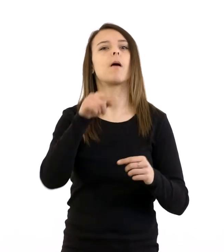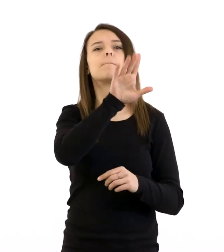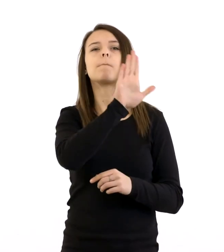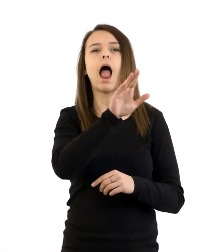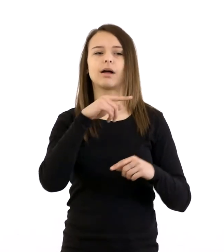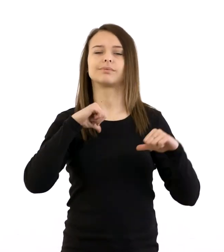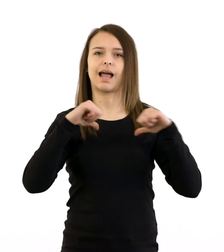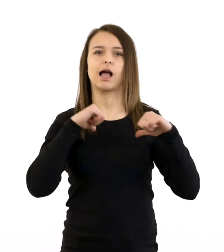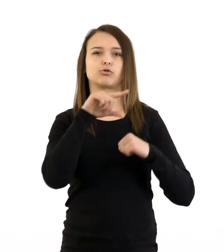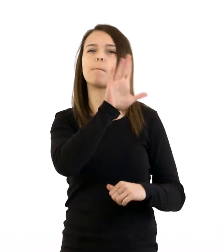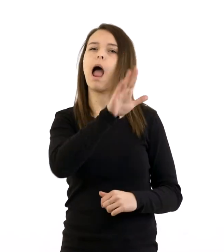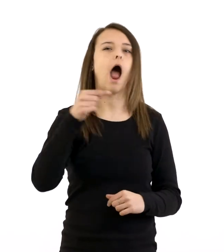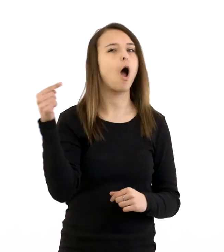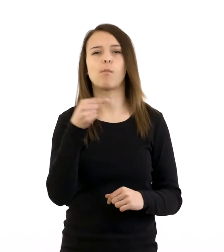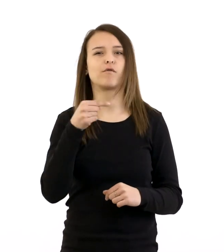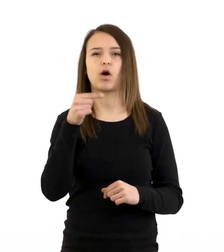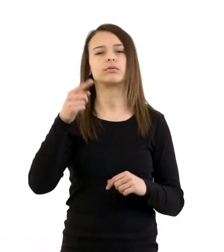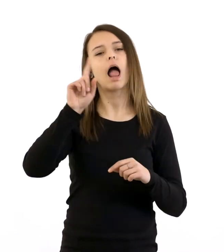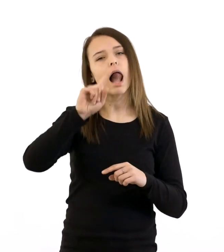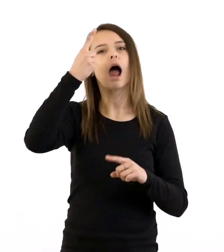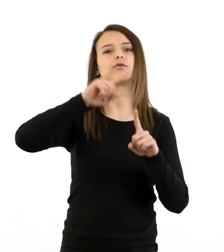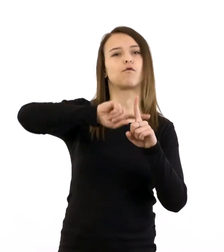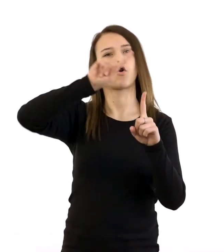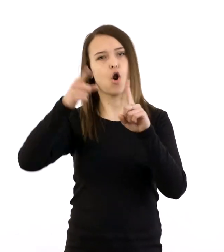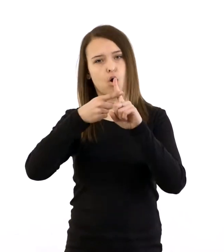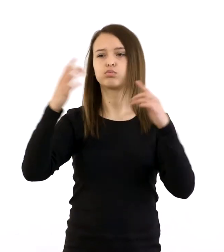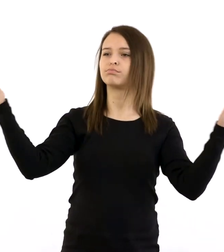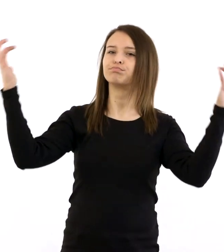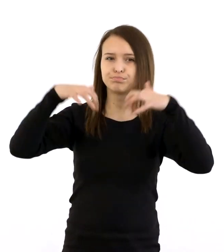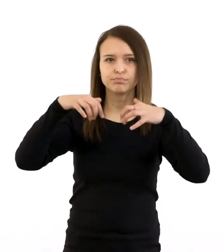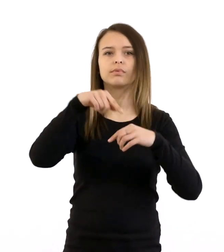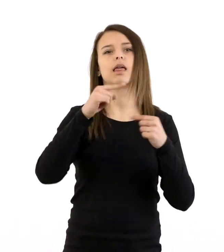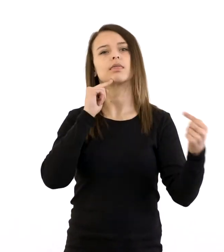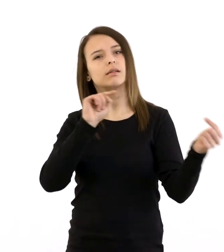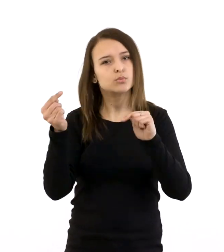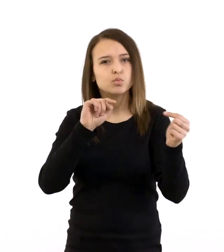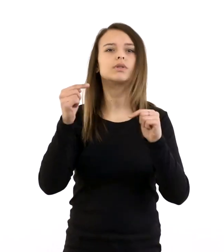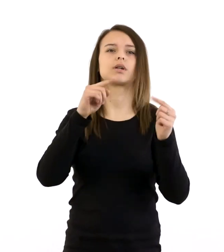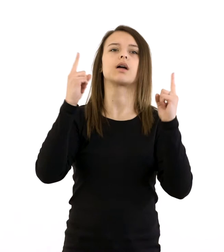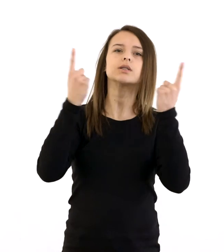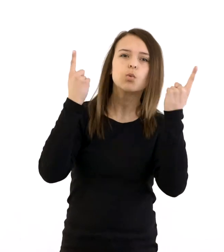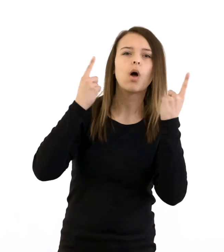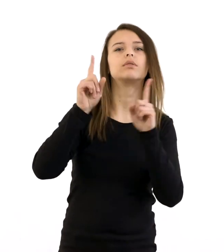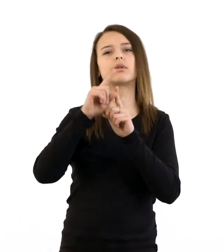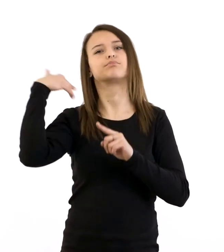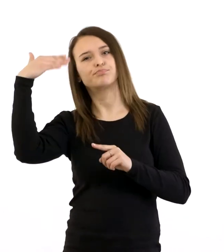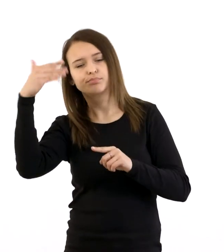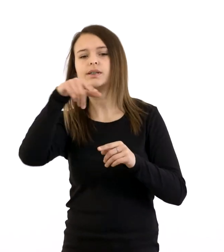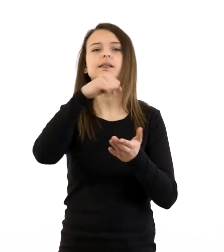lub (gdy liczba członków spółdzielni jest mała), zarząd ma obowiązek przynajmniej raz w roku przeprowadzić spotkanie konsultacyjne informujące o działalności